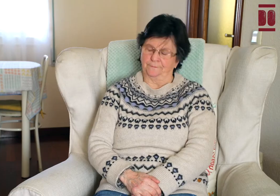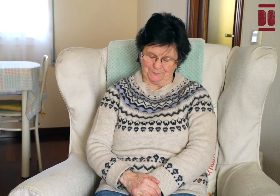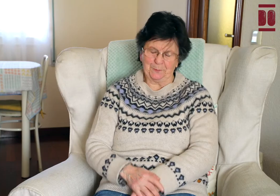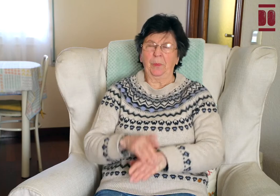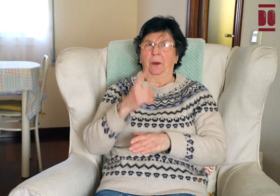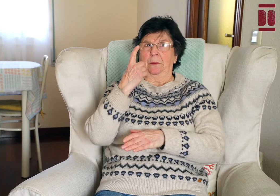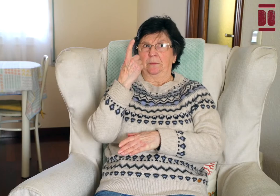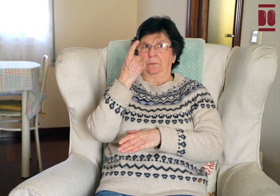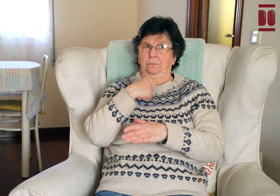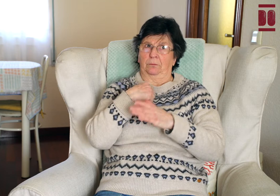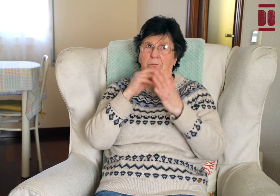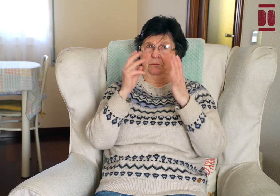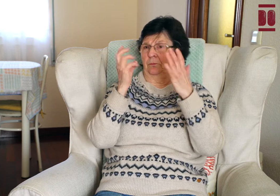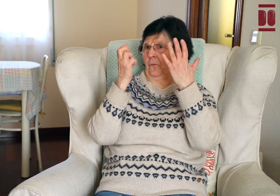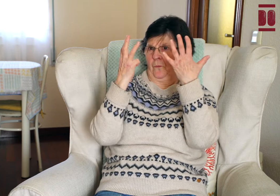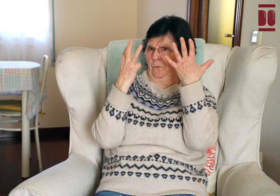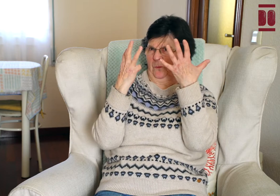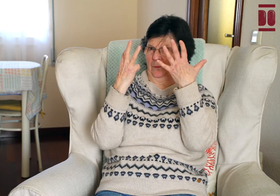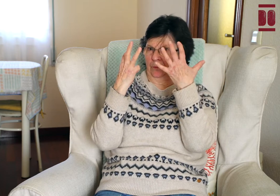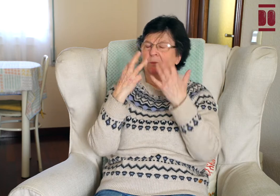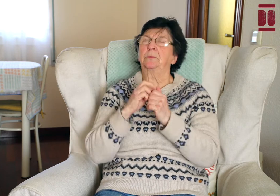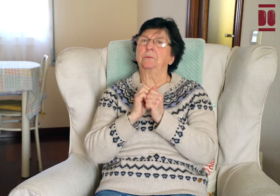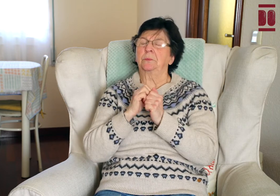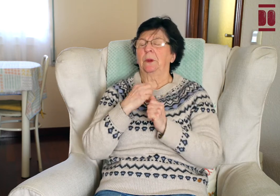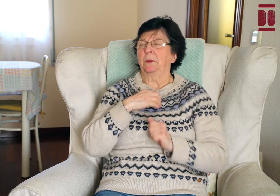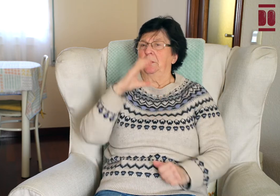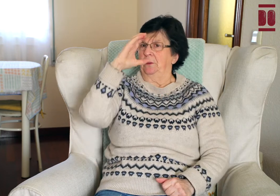Sí, recuerdo una vivencia. Primero, con 8 años, no conseguía pronunciar la "C" ni la "R".